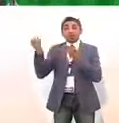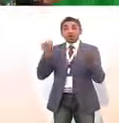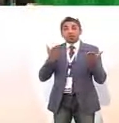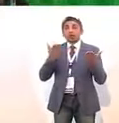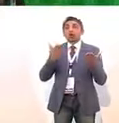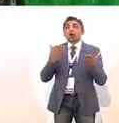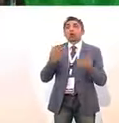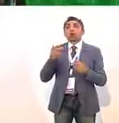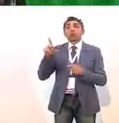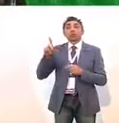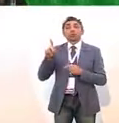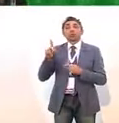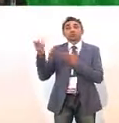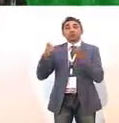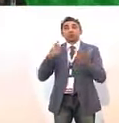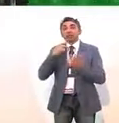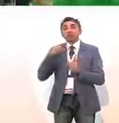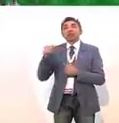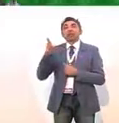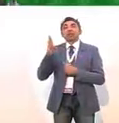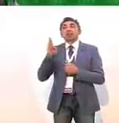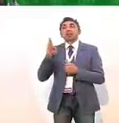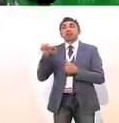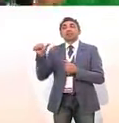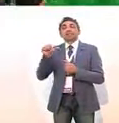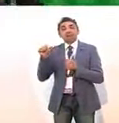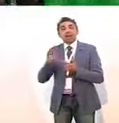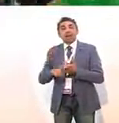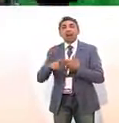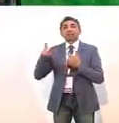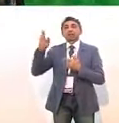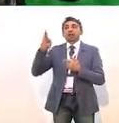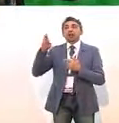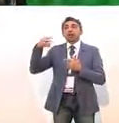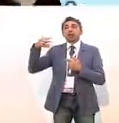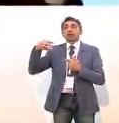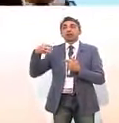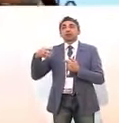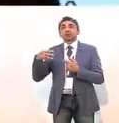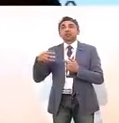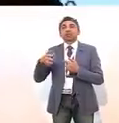Dario Stefano, ieri, ha dato questa disponibilità, viene da Sel, starà con noi, è uno di quelli